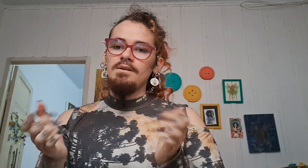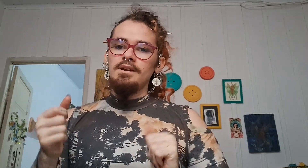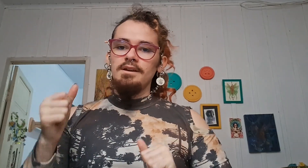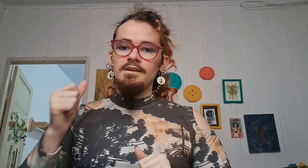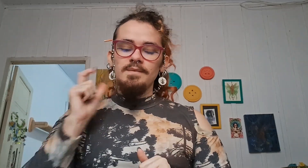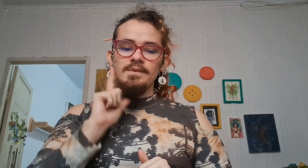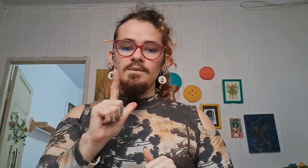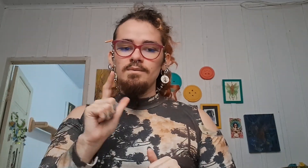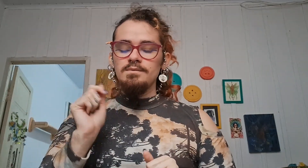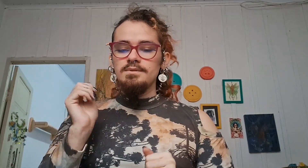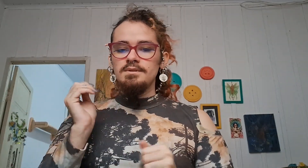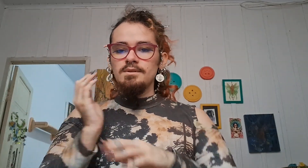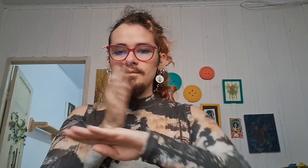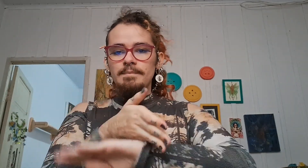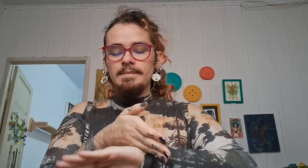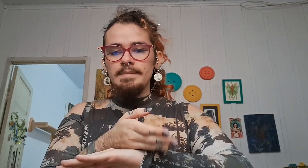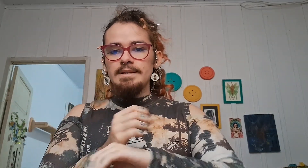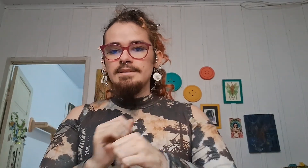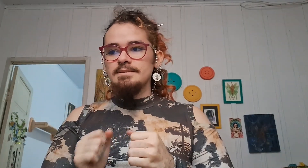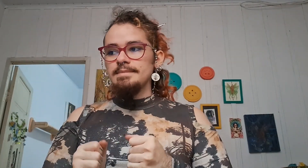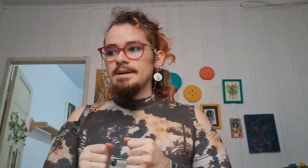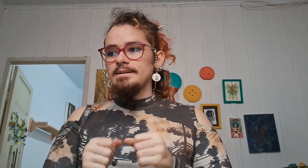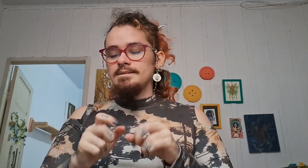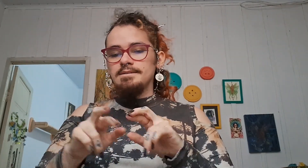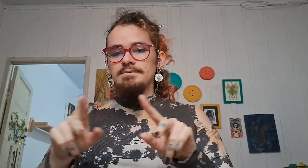e agora eu consigo participar de varios lugares